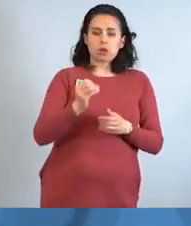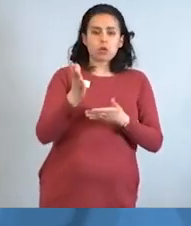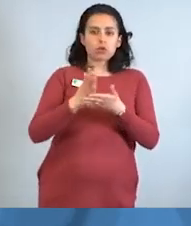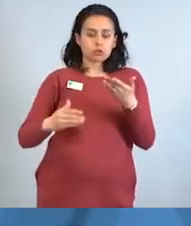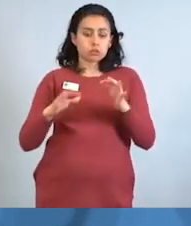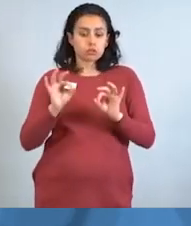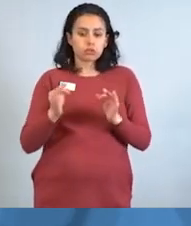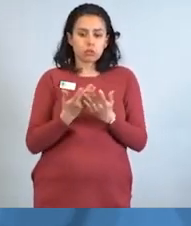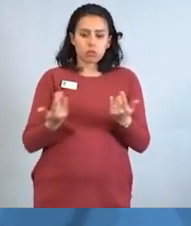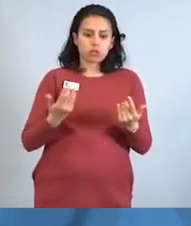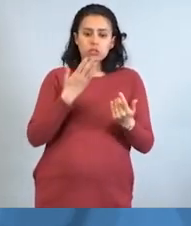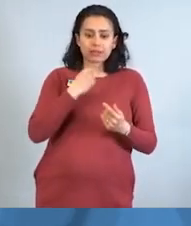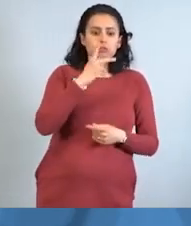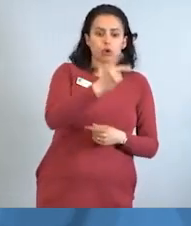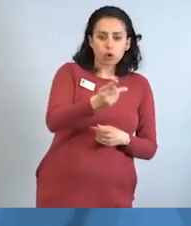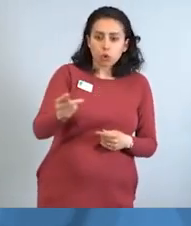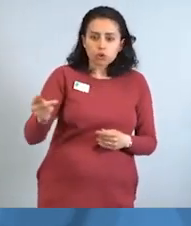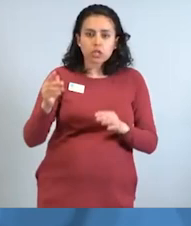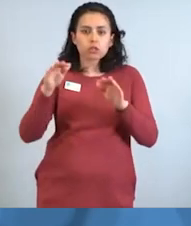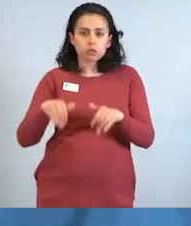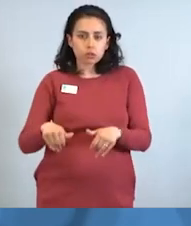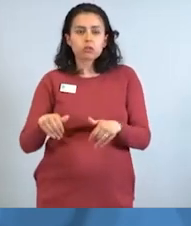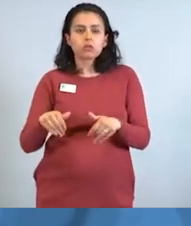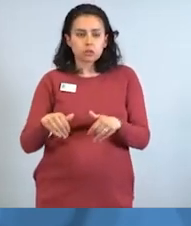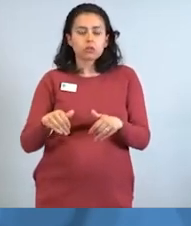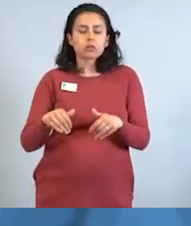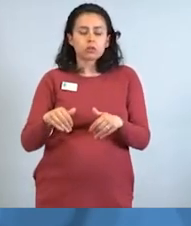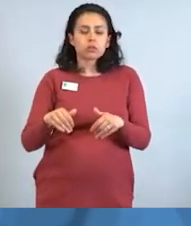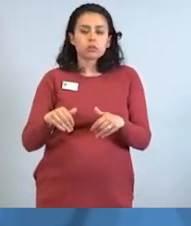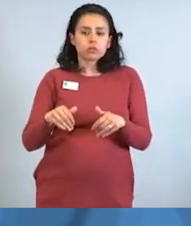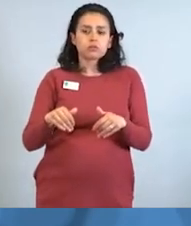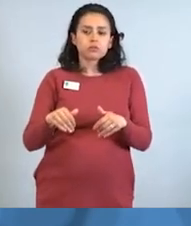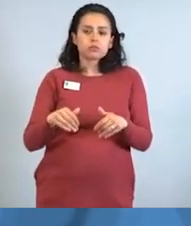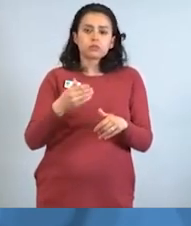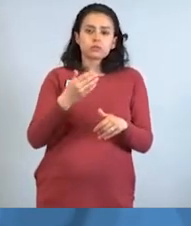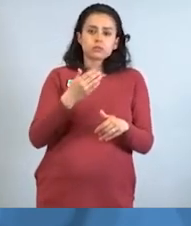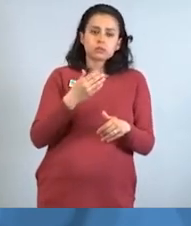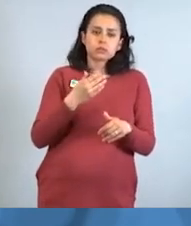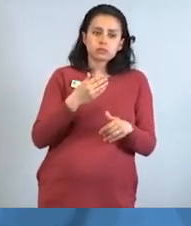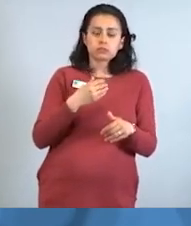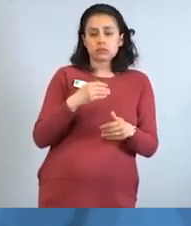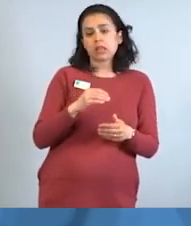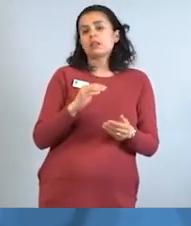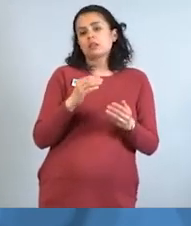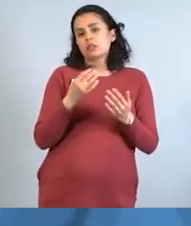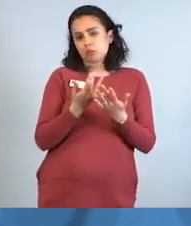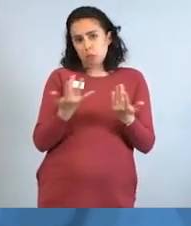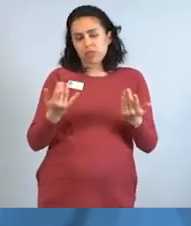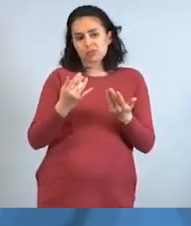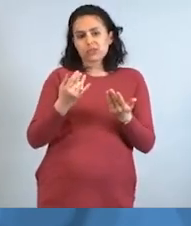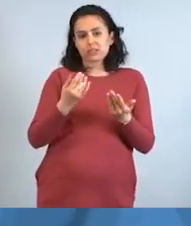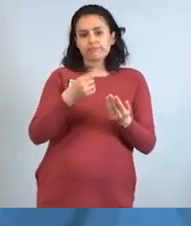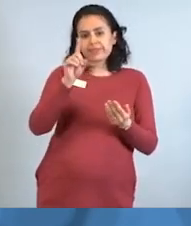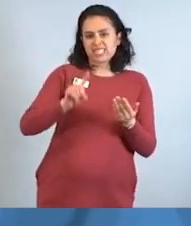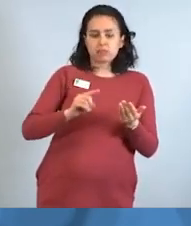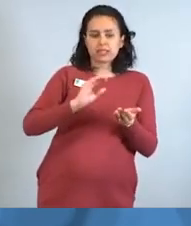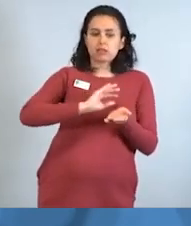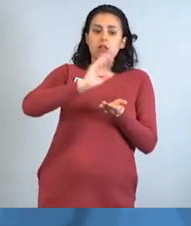kuinka monella rokotusannosta kohden on nähty läpäisyinfektio, ovat hyvin vähäisiä.